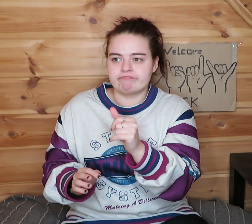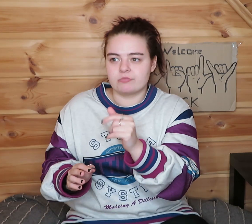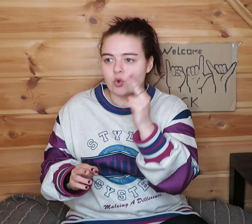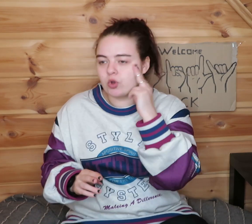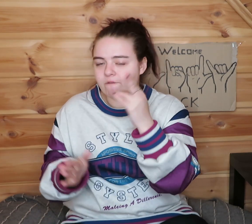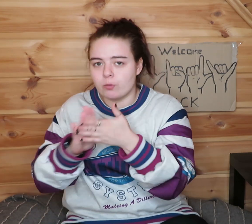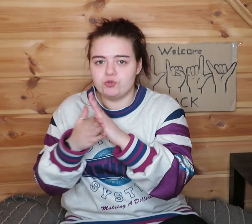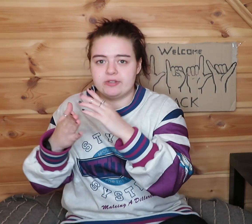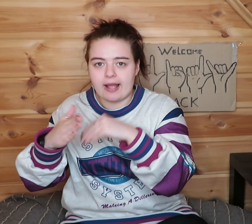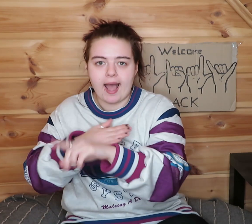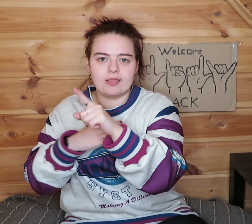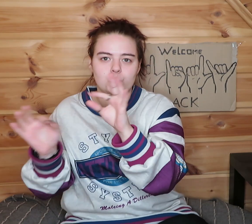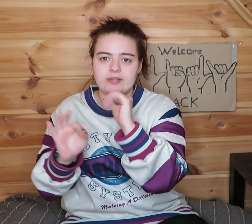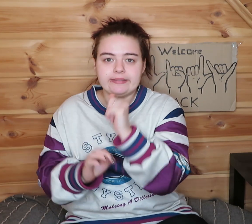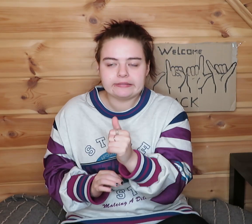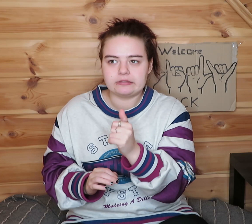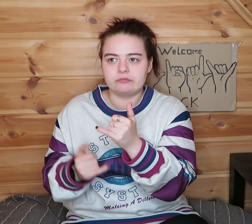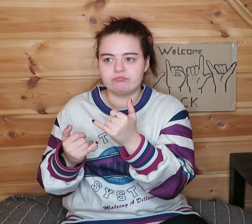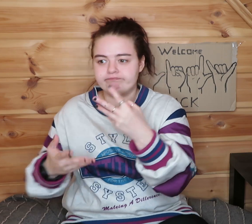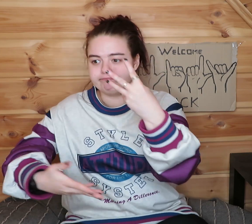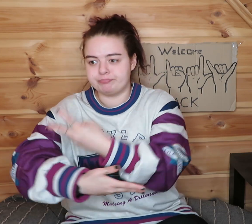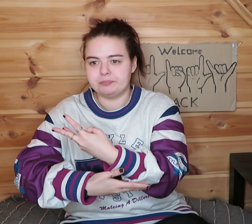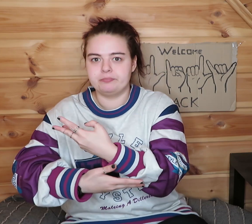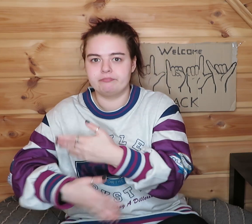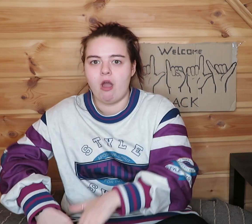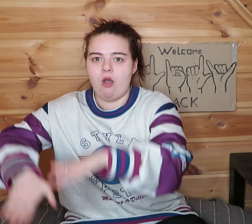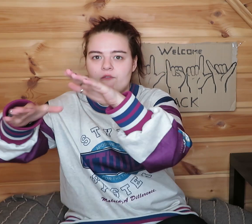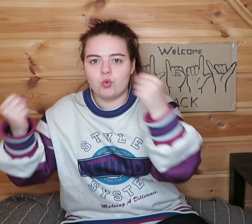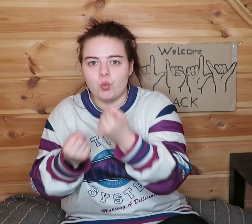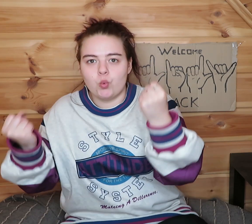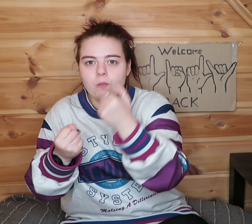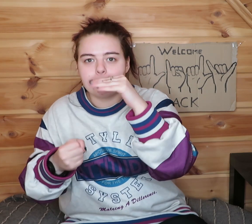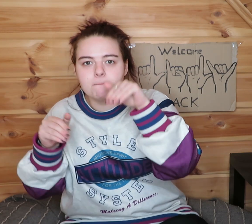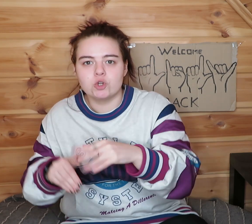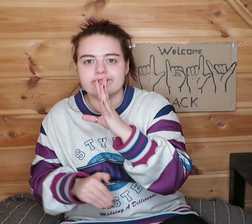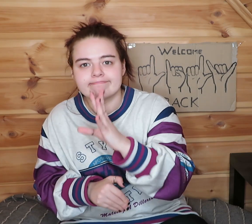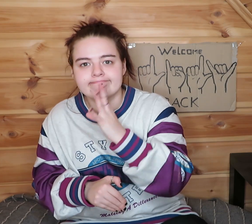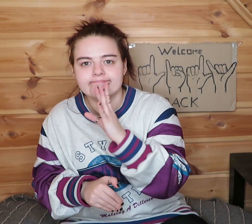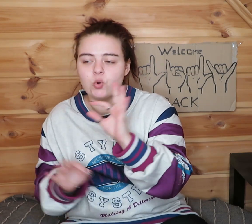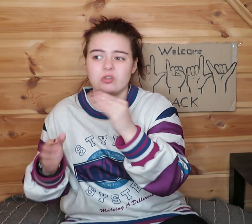Ob sie in die Community kommen oder nicht.... Ob sie gleich ein CI bekommen und sprechen üben müssen....